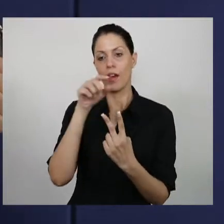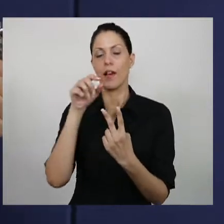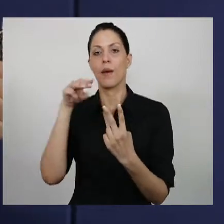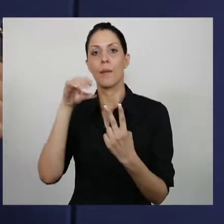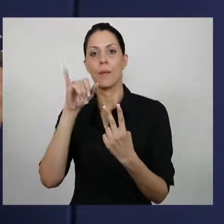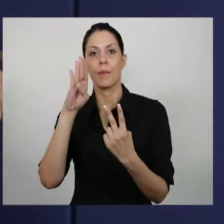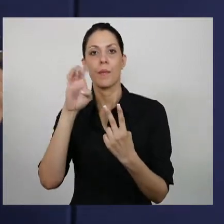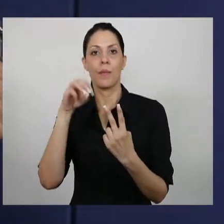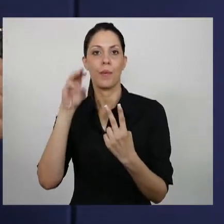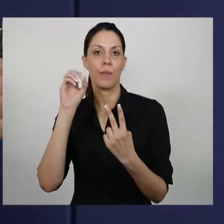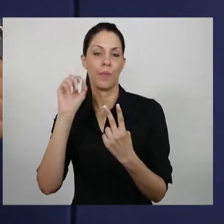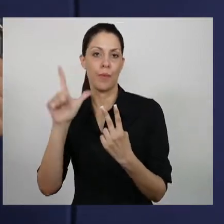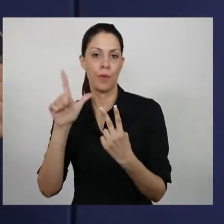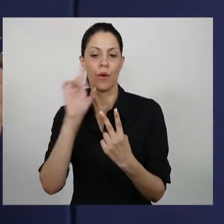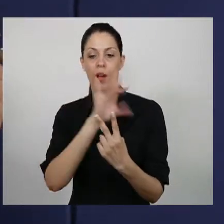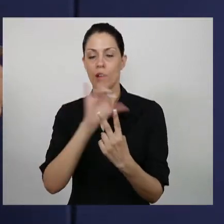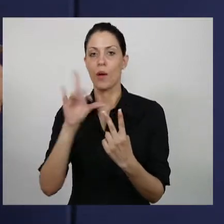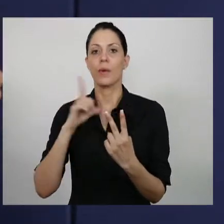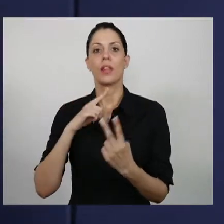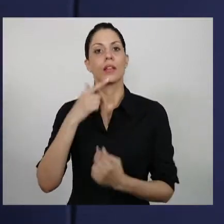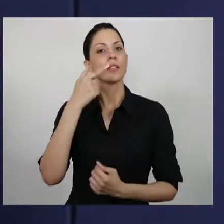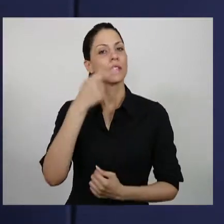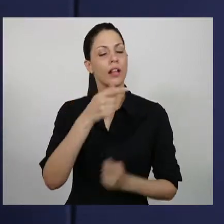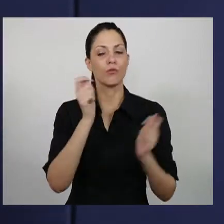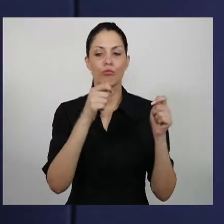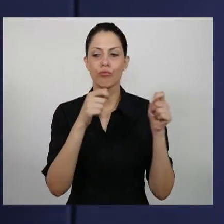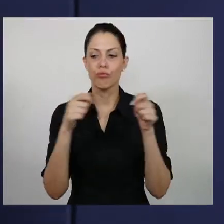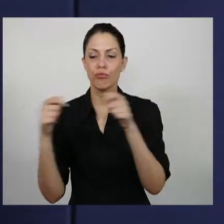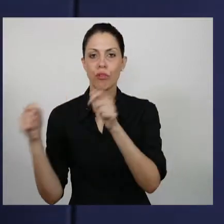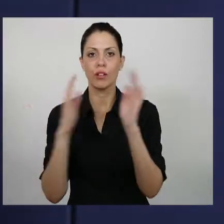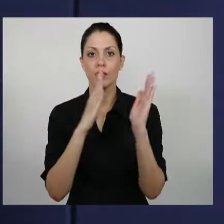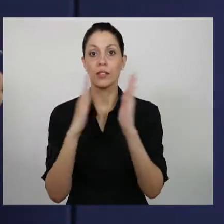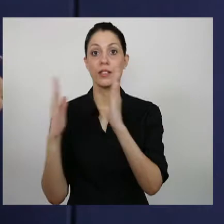Bemol, cada uma delas com sete possibilidades de série harmônica.